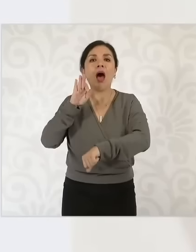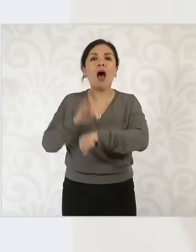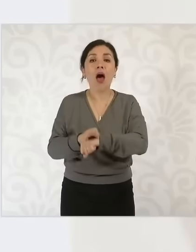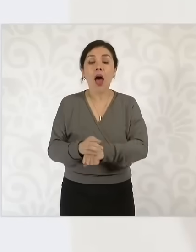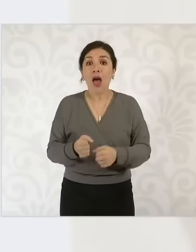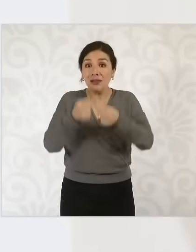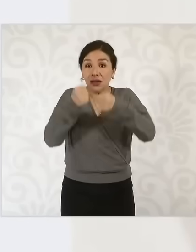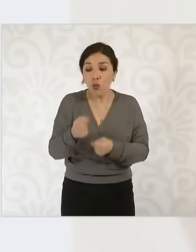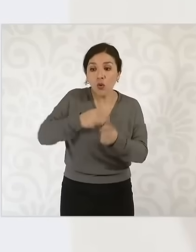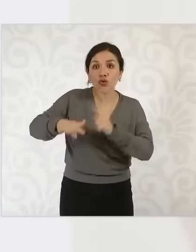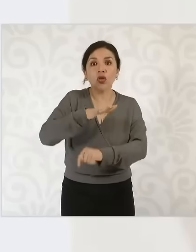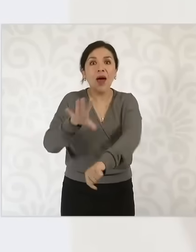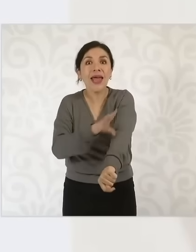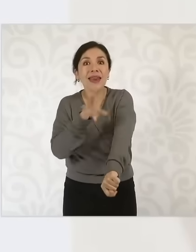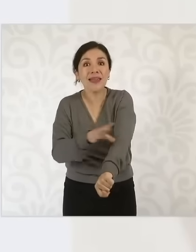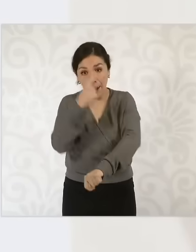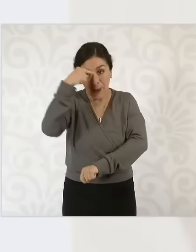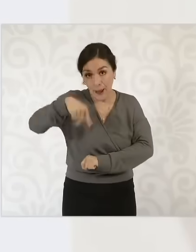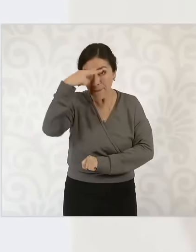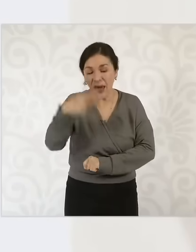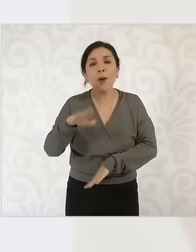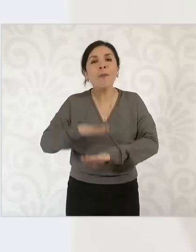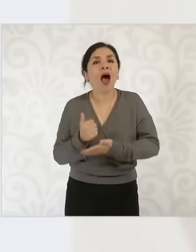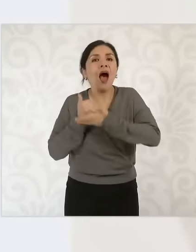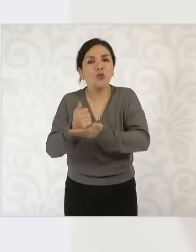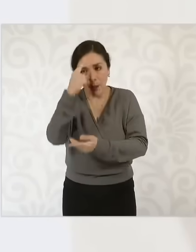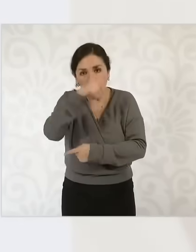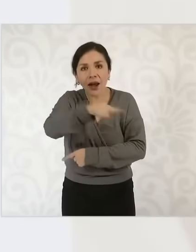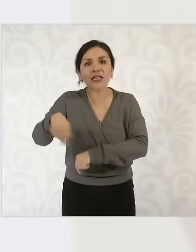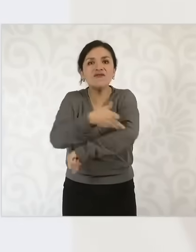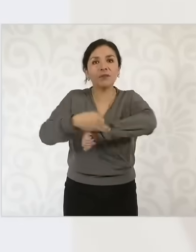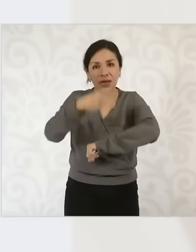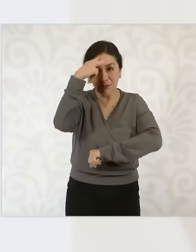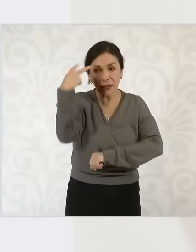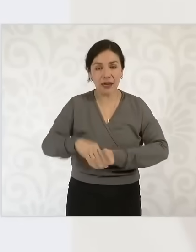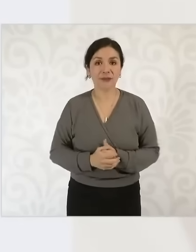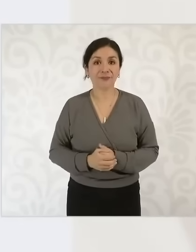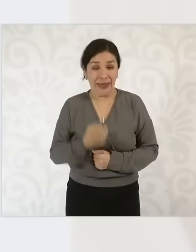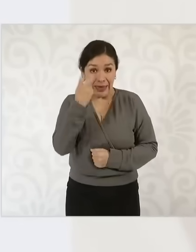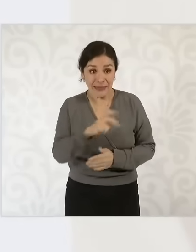en el bienestar de las familias mexicanas. El plan resuelve los retos estructurales de Pemex